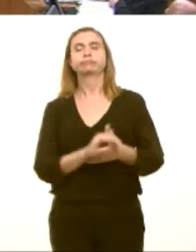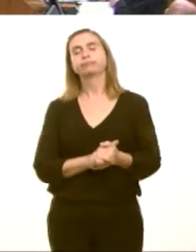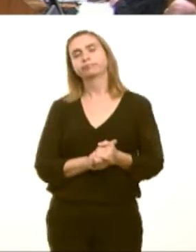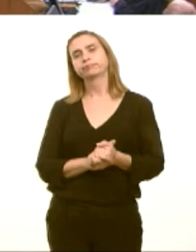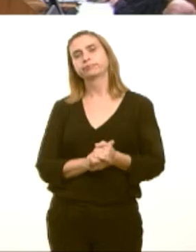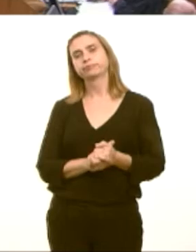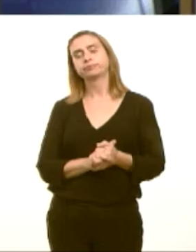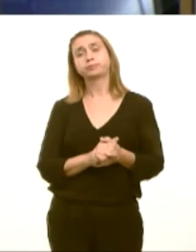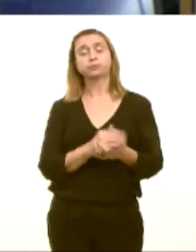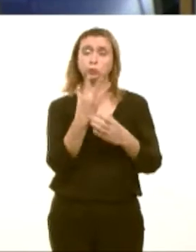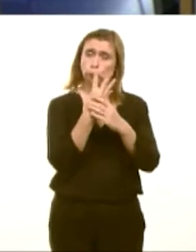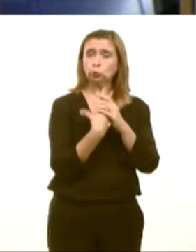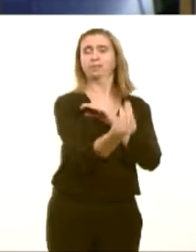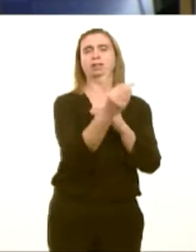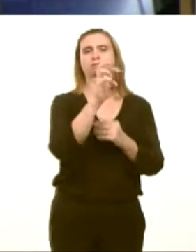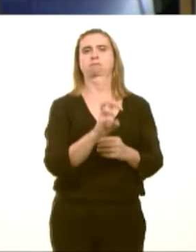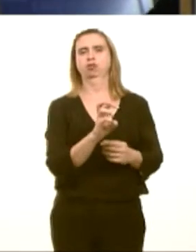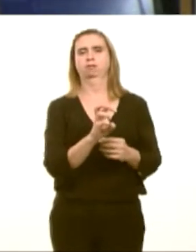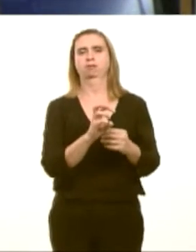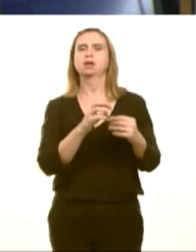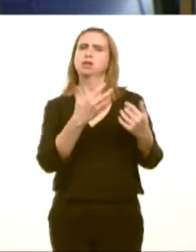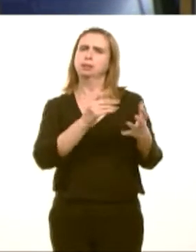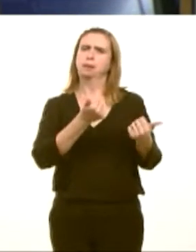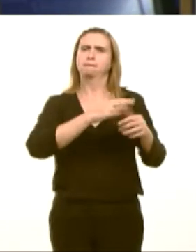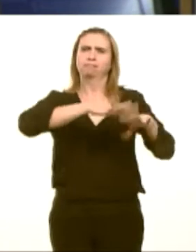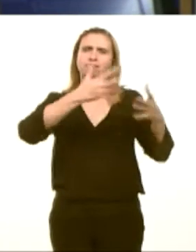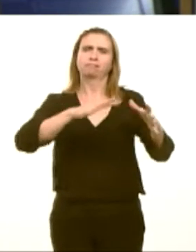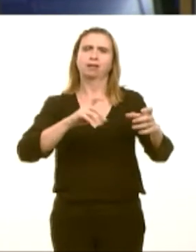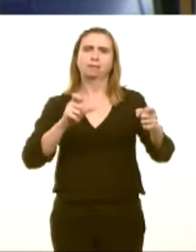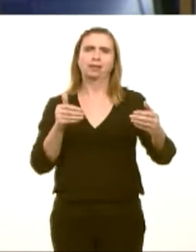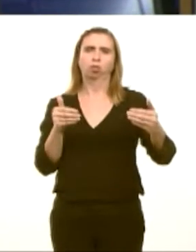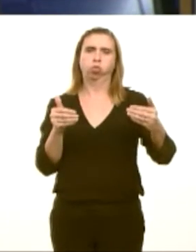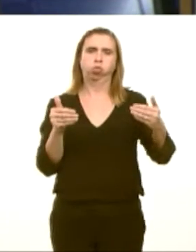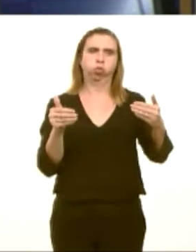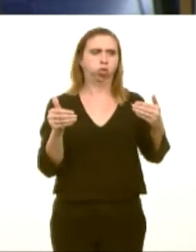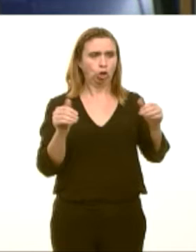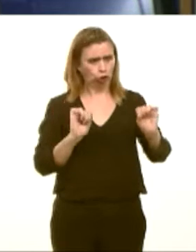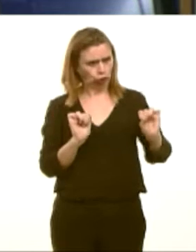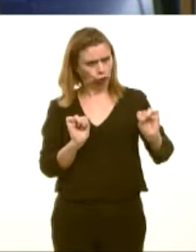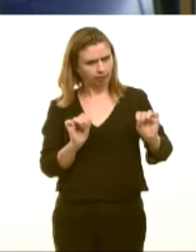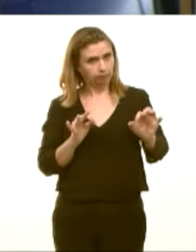rhai ardaloedd gwledig, ac mi ges i ohebiaeth gan eich Llywodraeth chi oedd yn cadarnhau, ac rwyín dyfynnu: Llyr Gruffydd: ëThe resources are needed